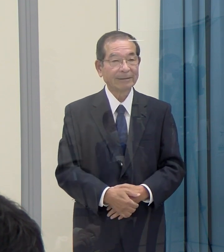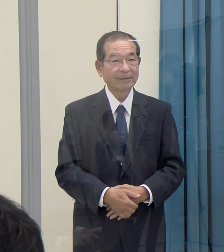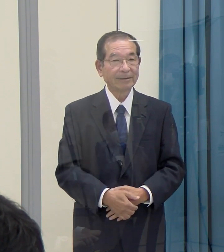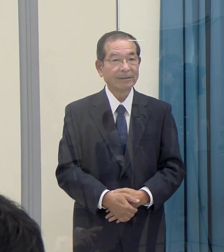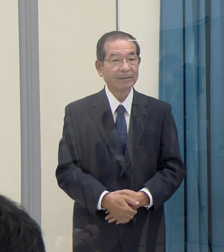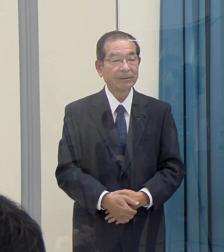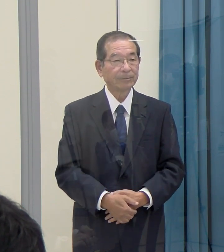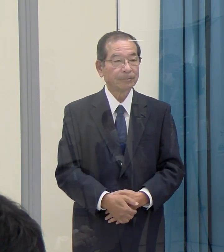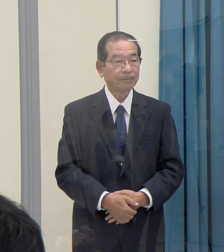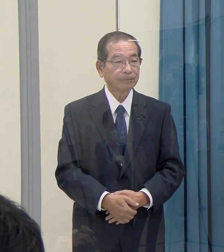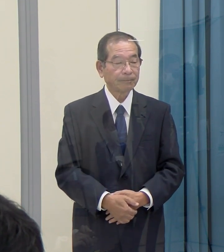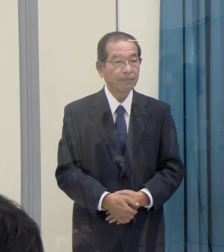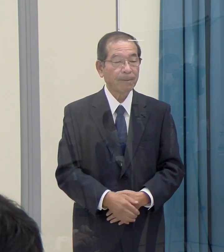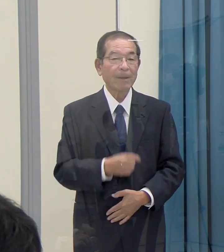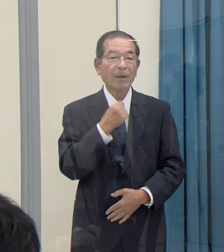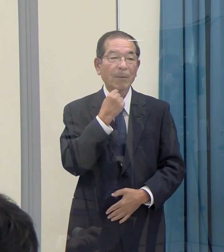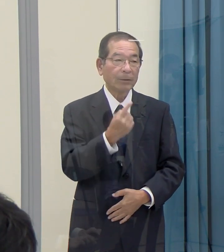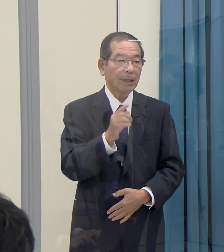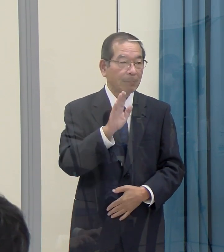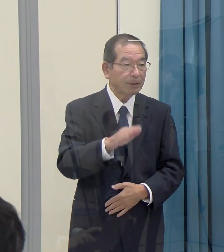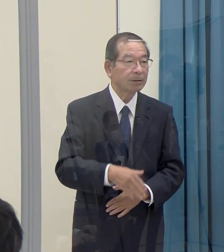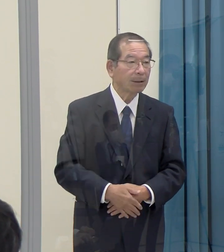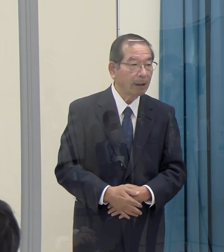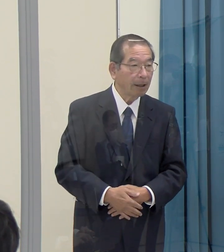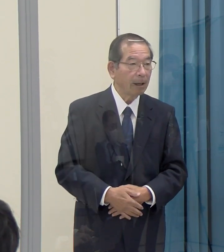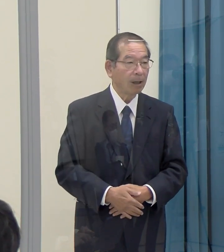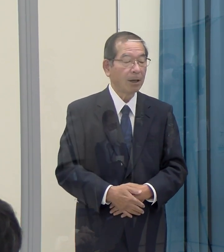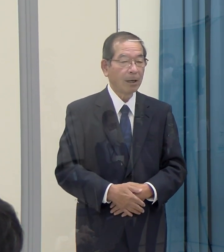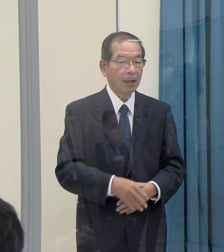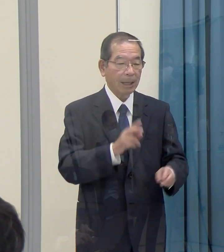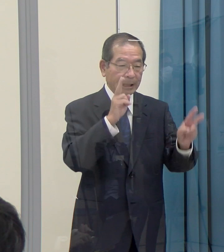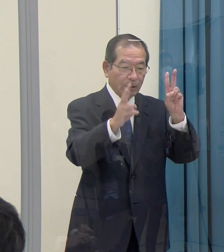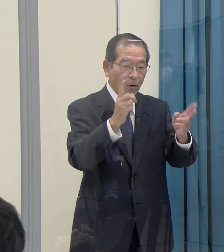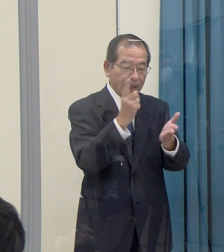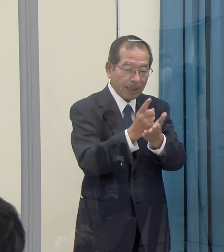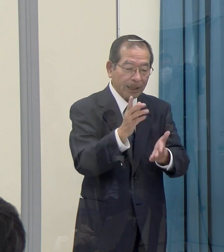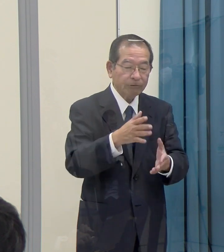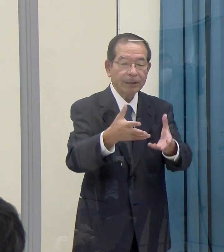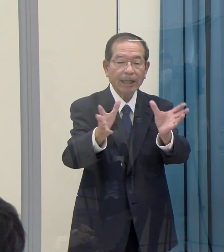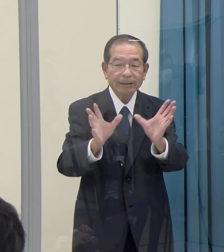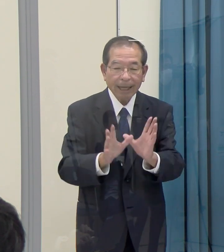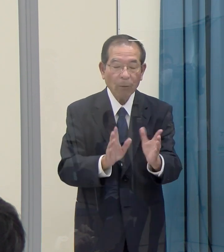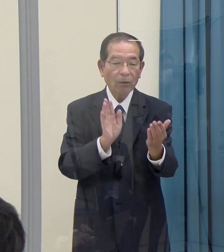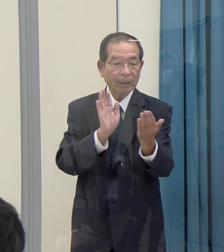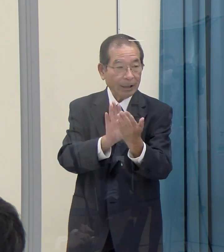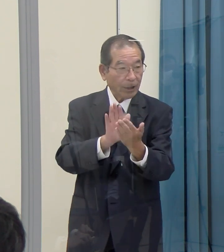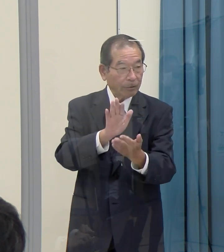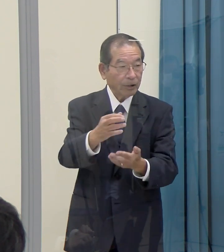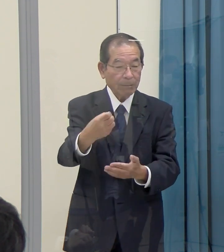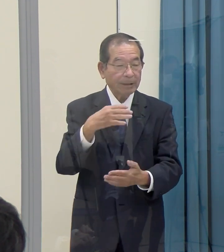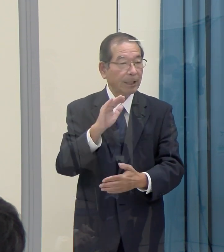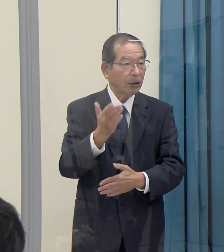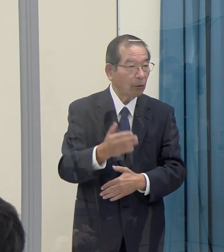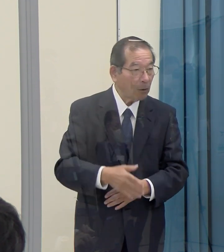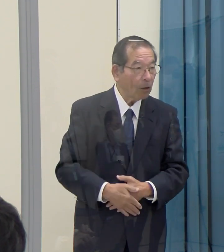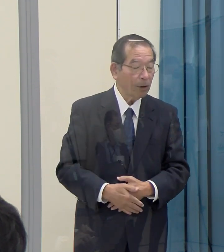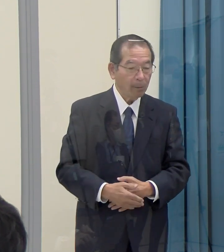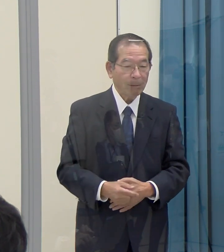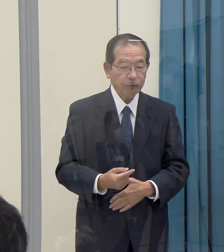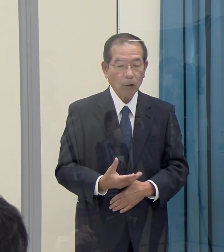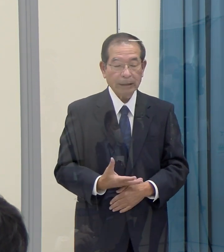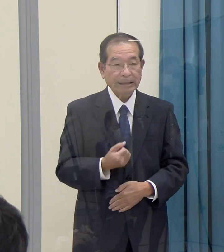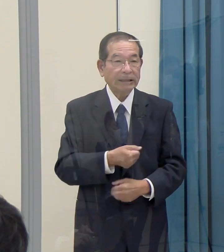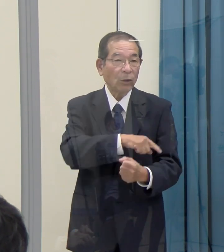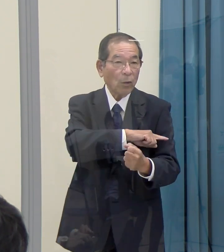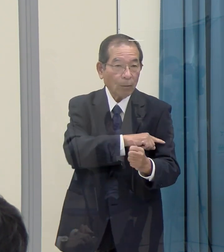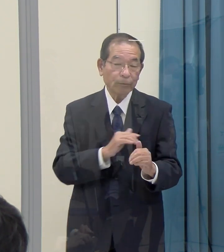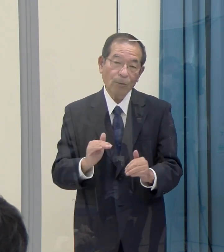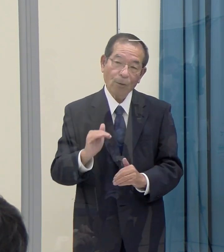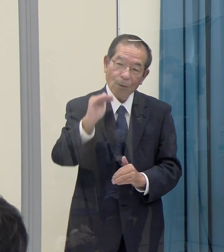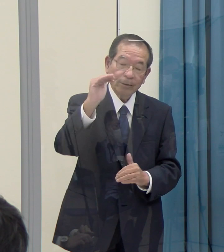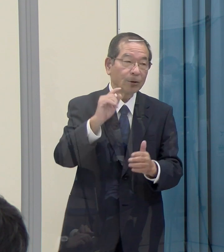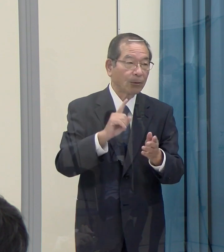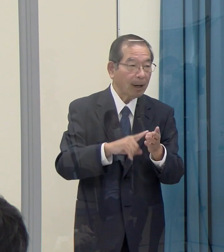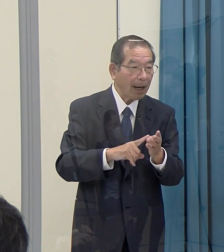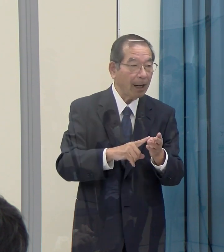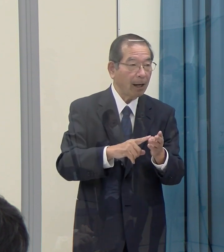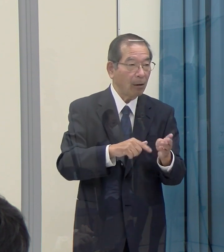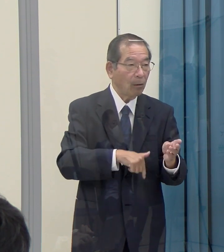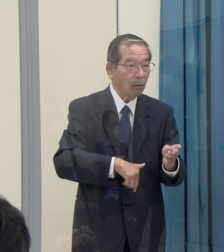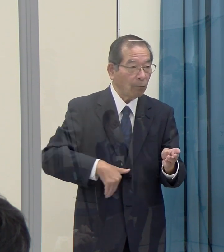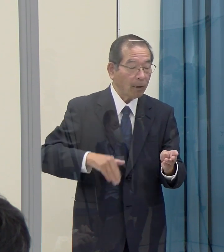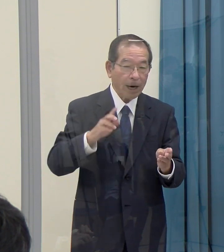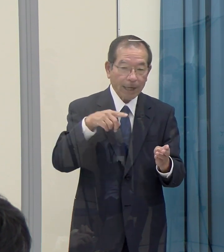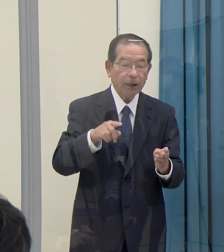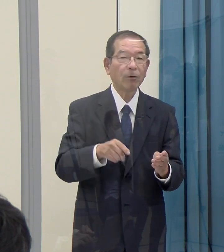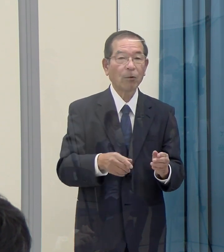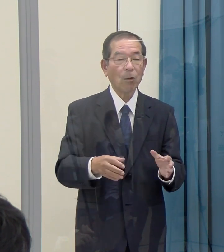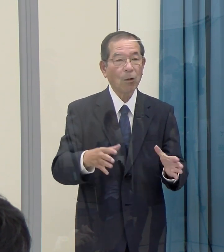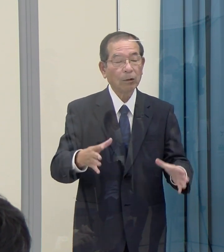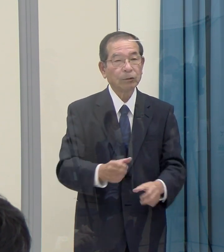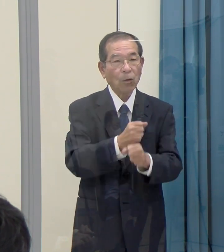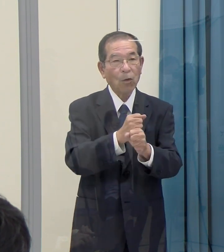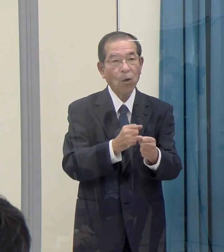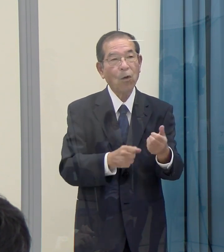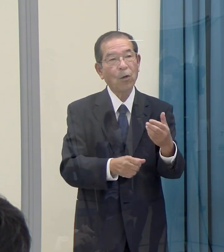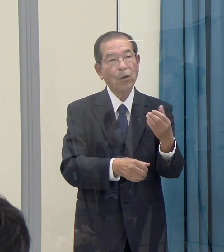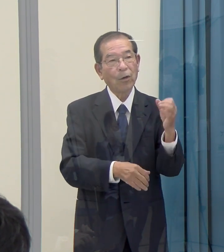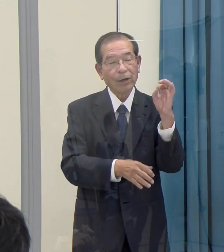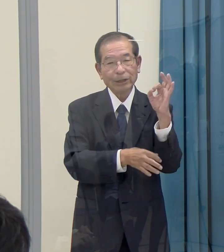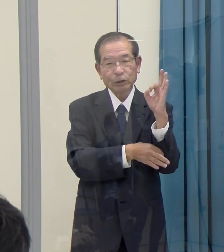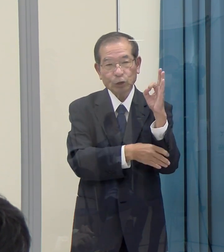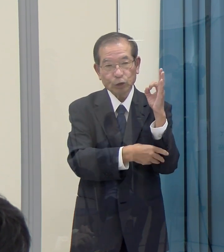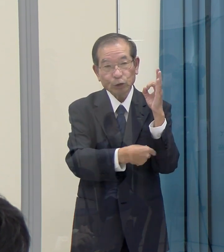（西日本新聞）もう一点。今回、企業だけでなく団体も対象になると。そして意義付けとしては信用力の向上ですとか、県の制度融資を受けられるなど特典は多いと思いますけど、